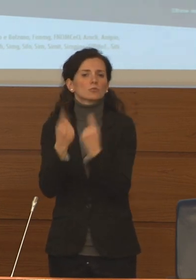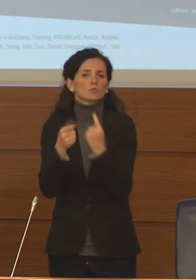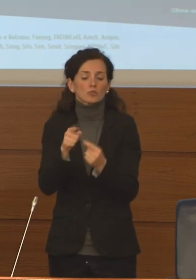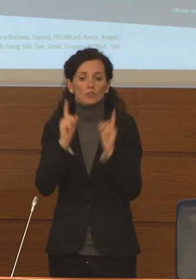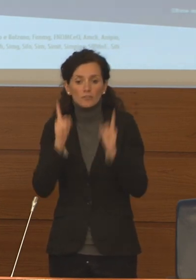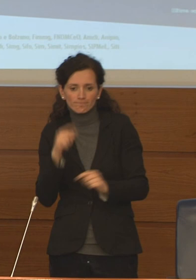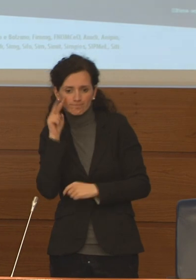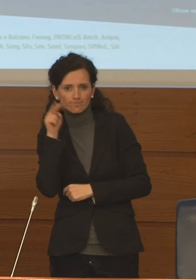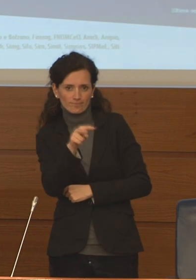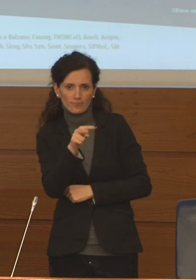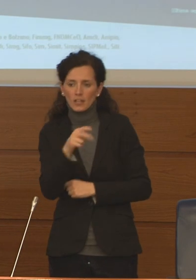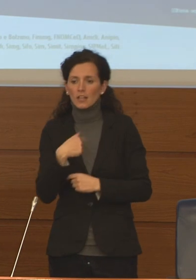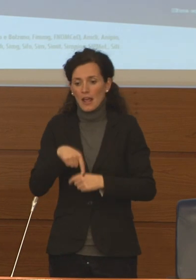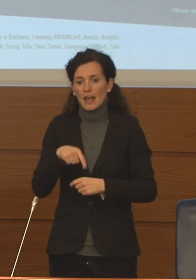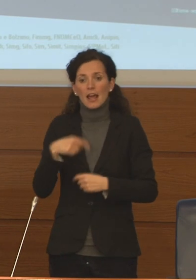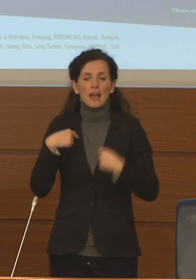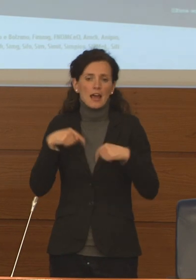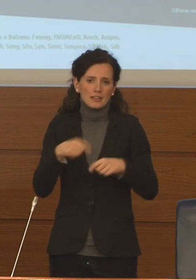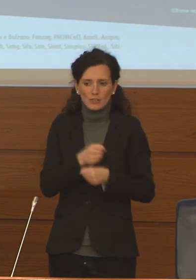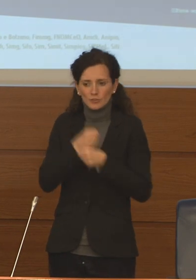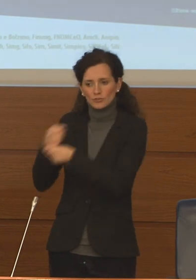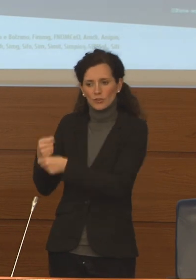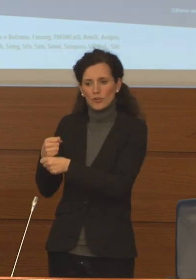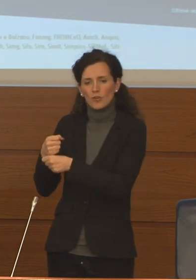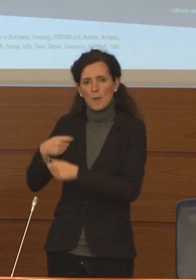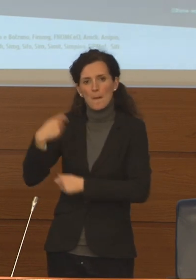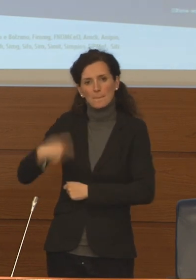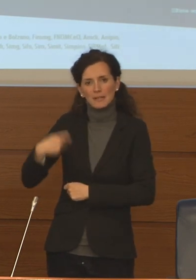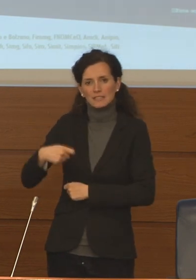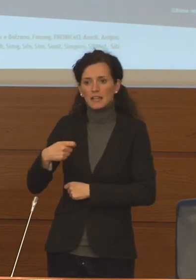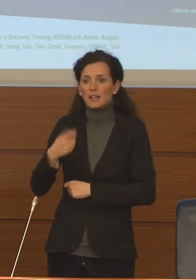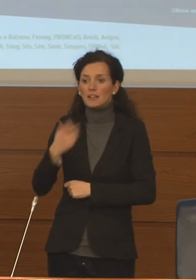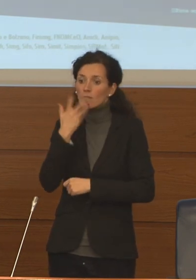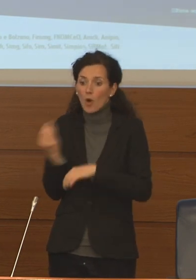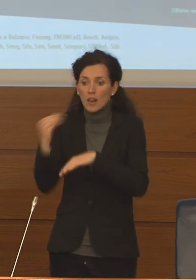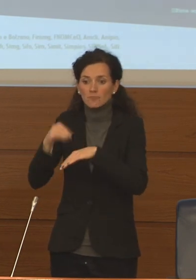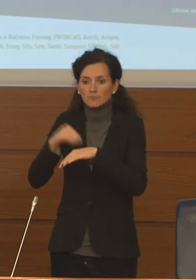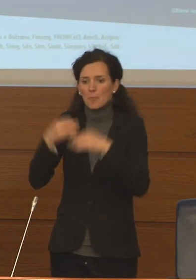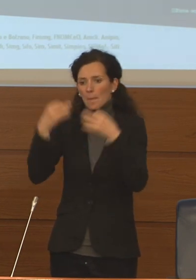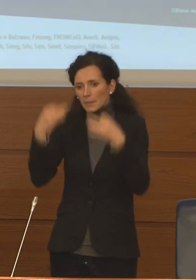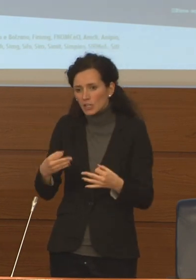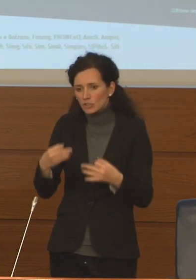lascia la parola al presidente per ulteriori precisazioni di carattere scientifico.